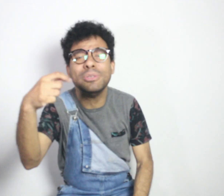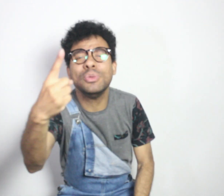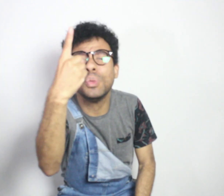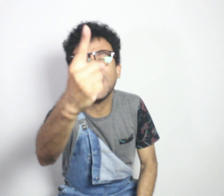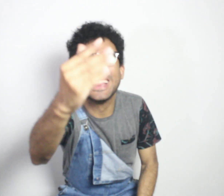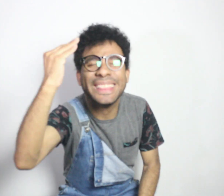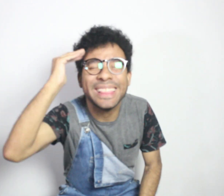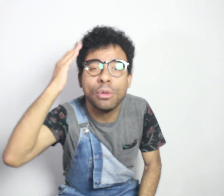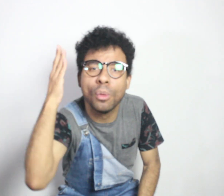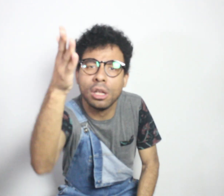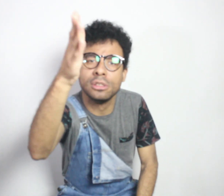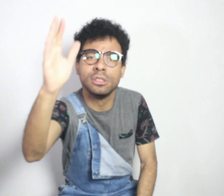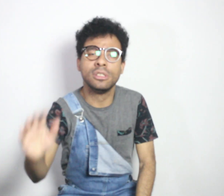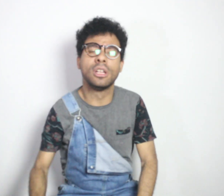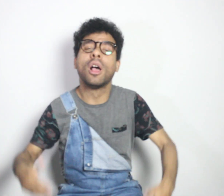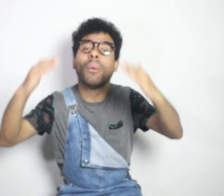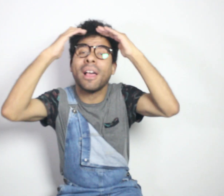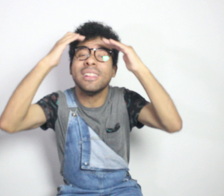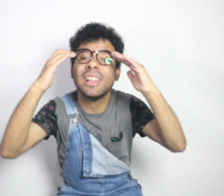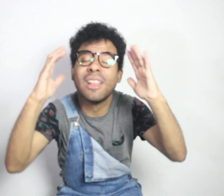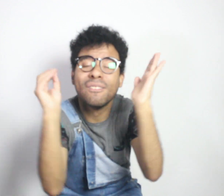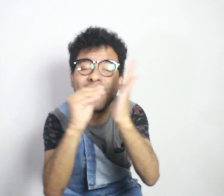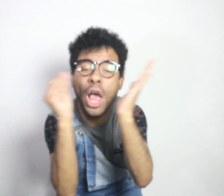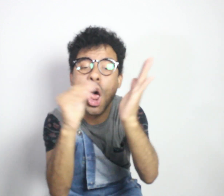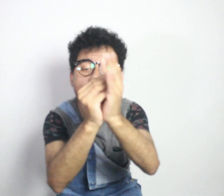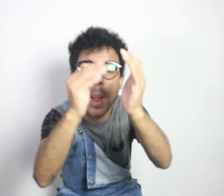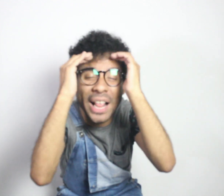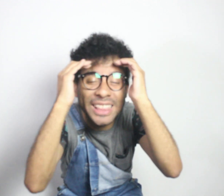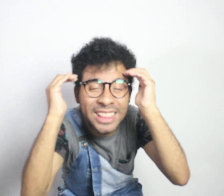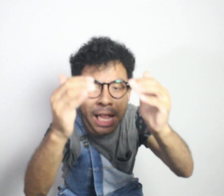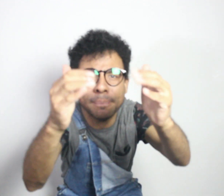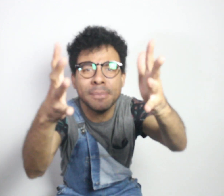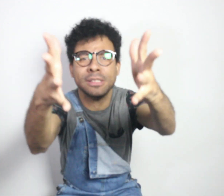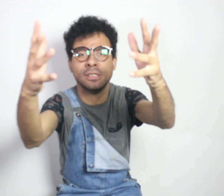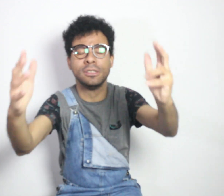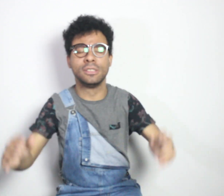Precisa uma entendem! Faltam respeito..